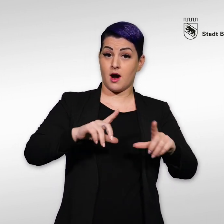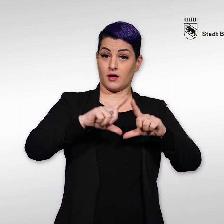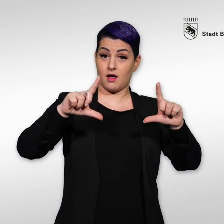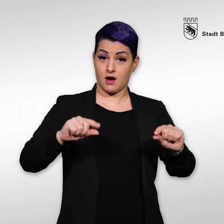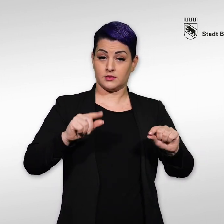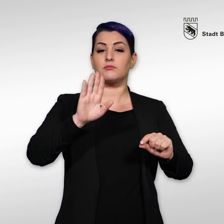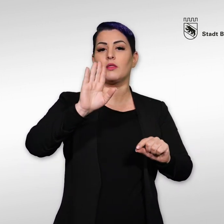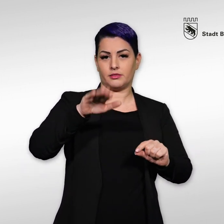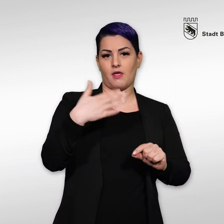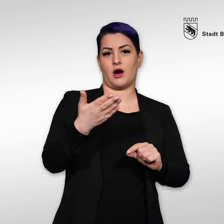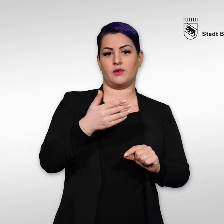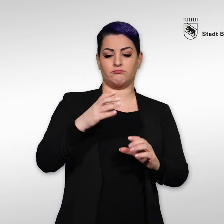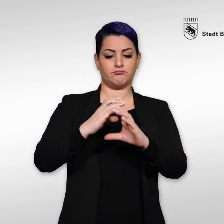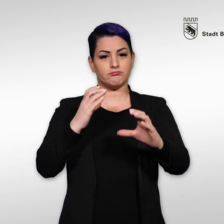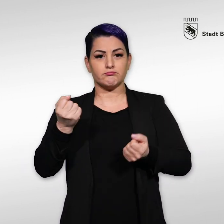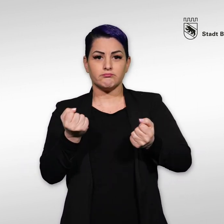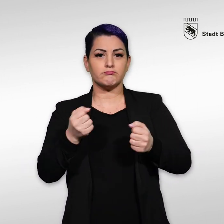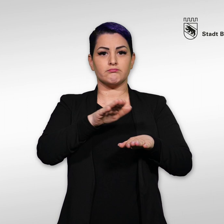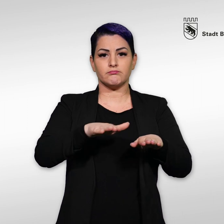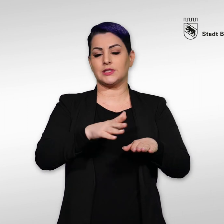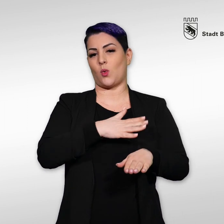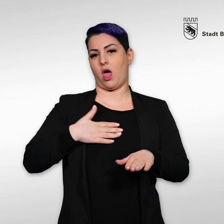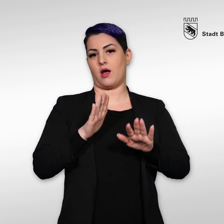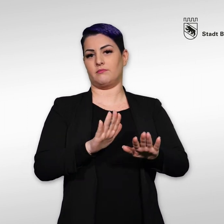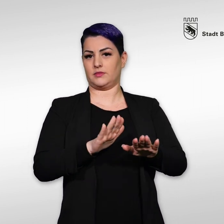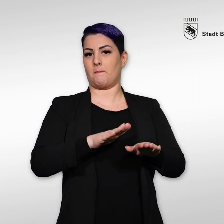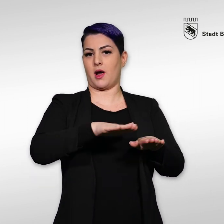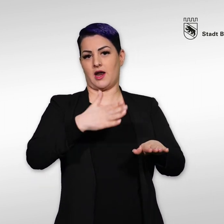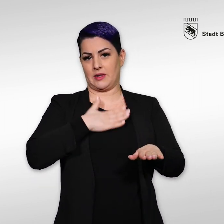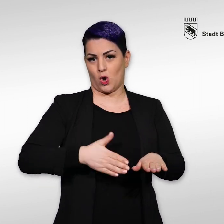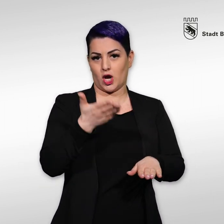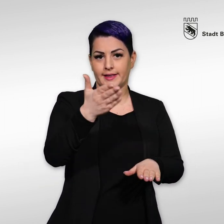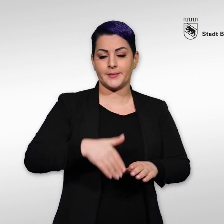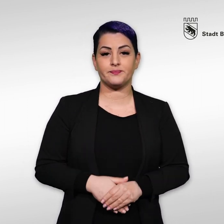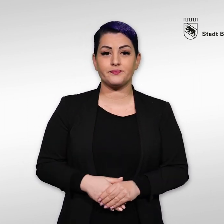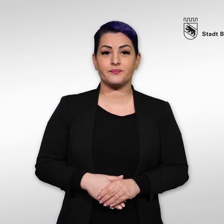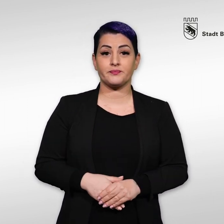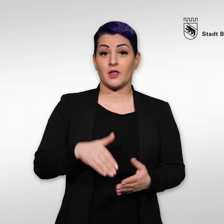Mit einer Parkkarte dürfen Sie Ihr Fahrzeug so lange parkieren, wie Sie möchten.